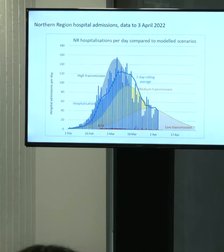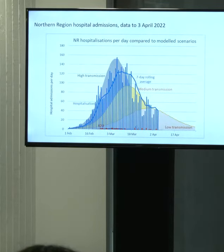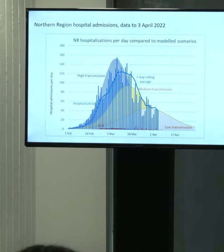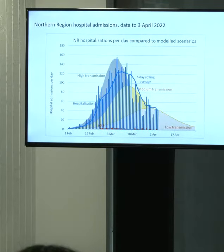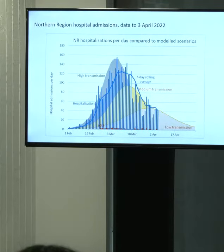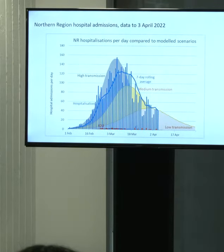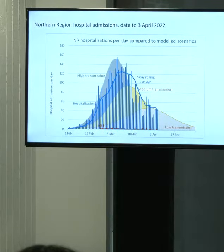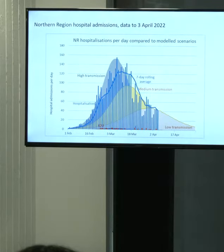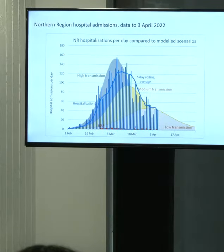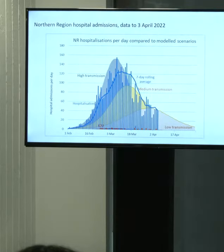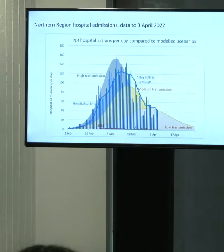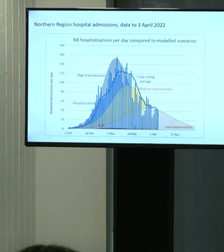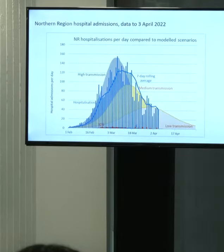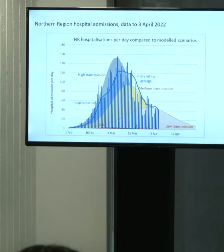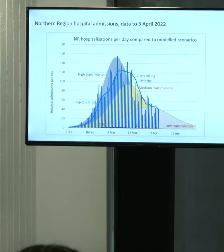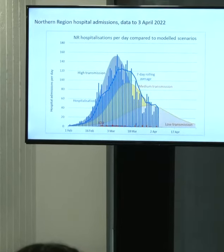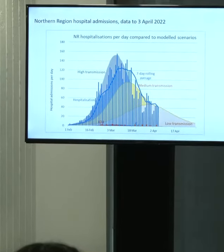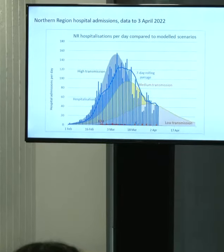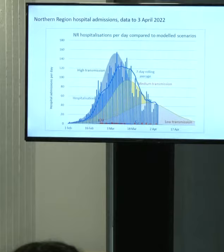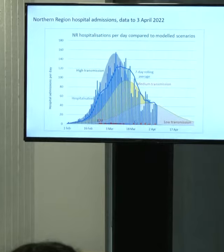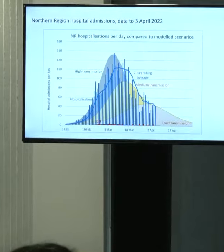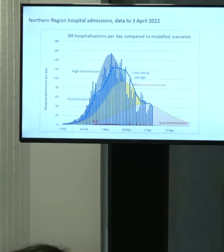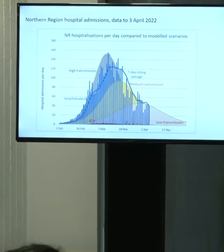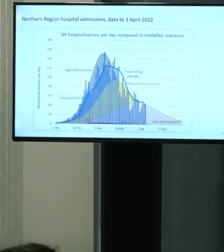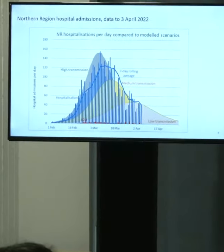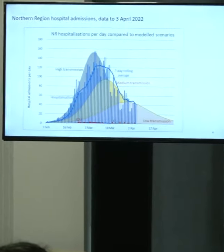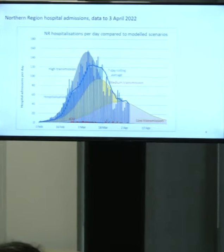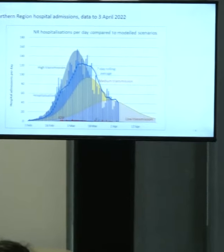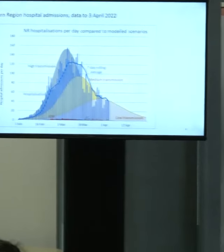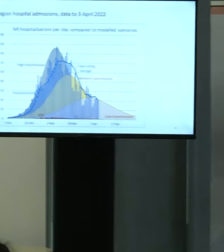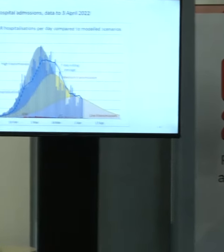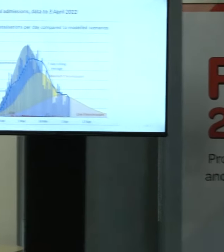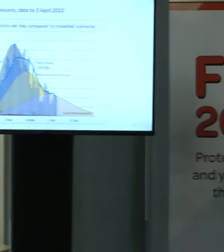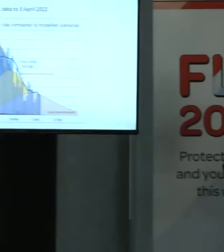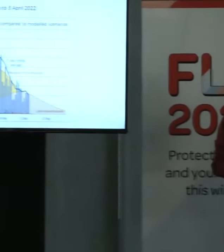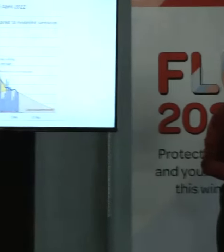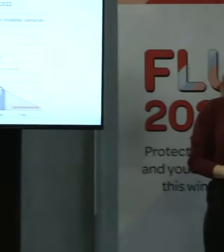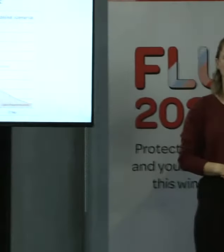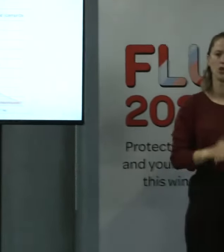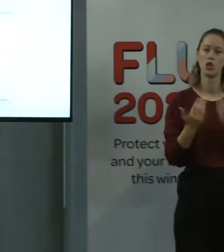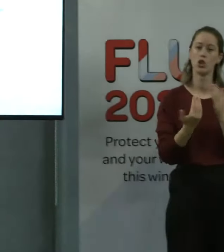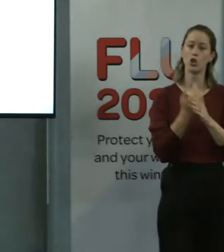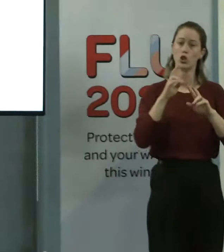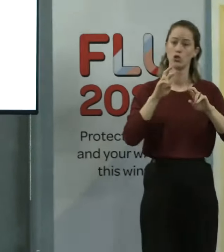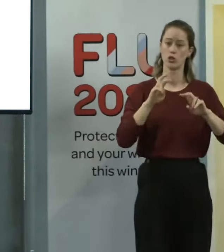Engari kei te kite koe i reira,